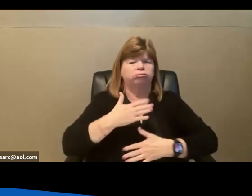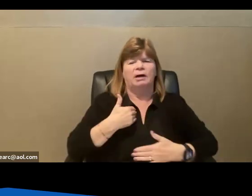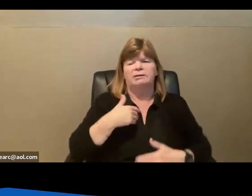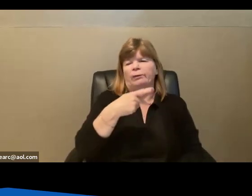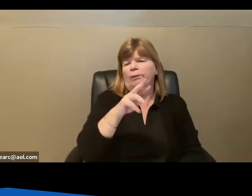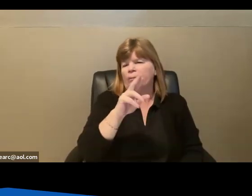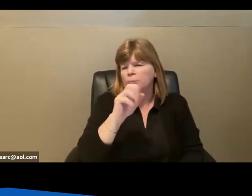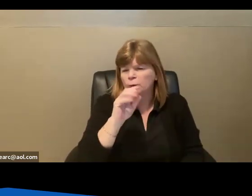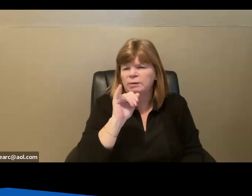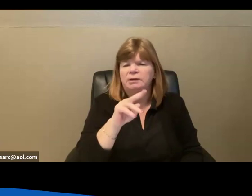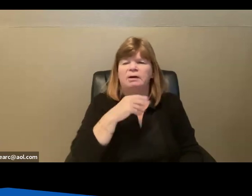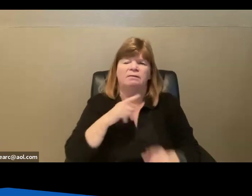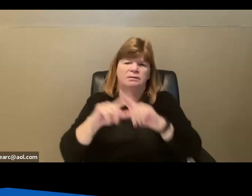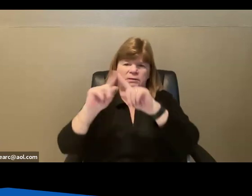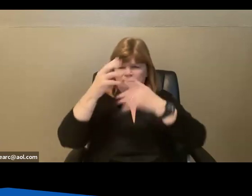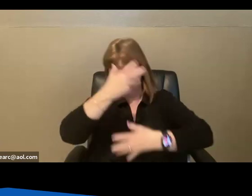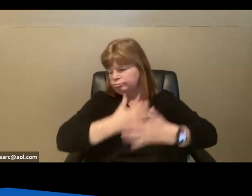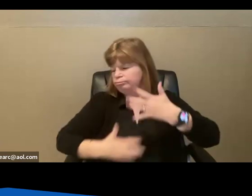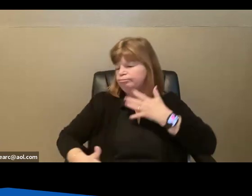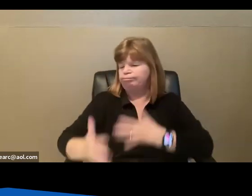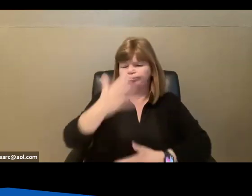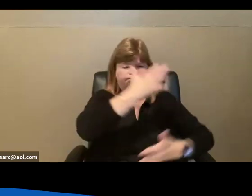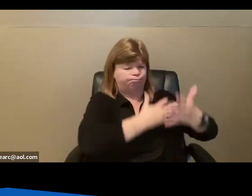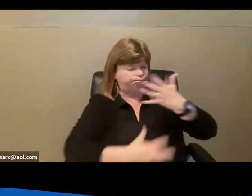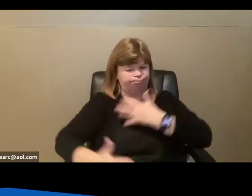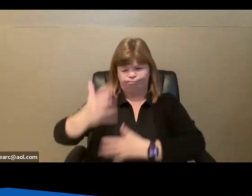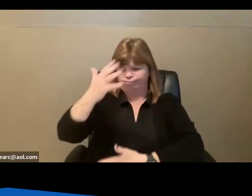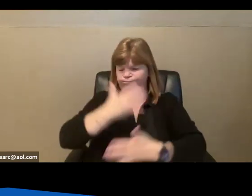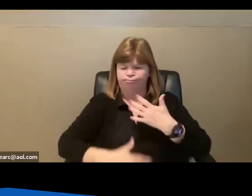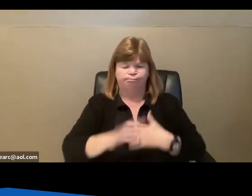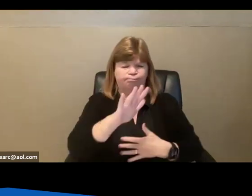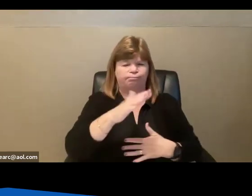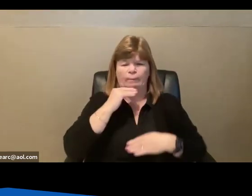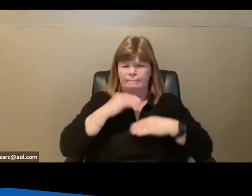Tienes todas estas diferentes cosas que están circulando por tu torrente sanguíneo. Ellos